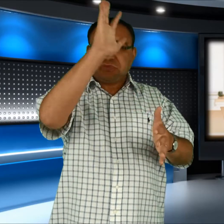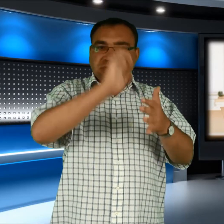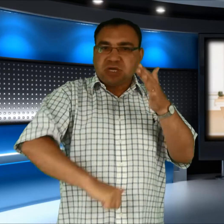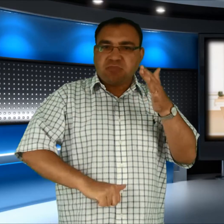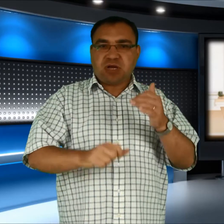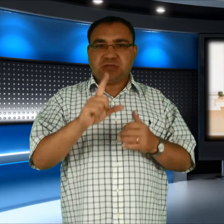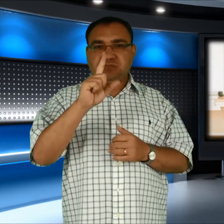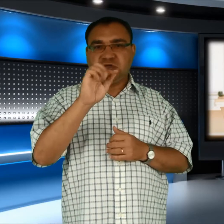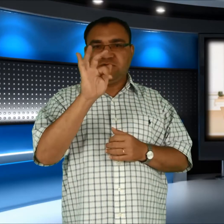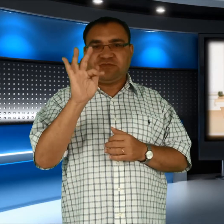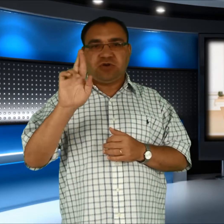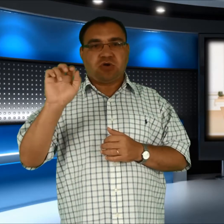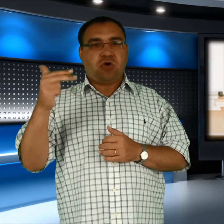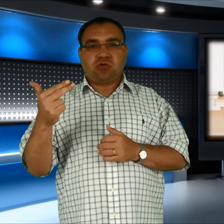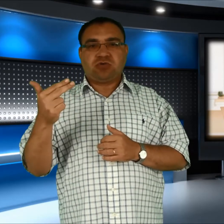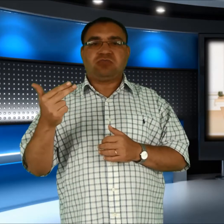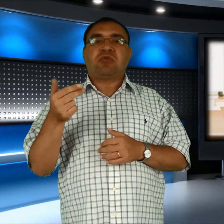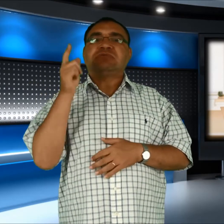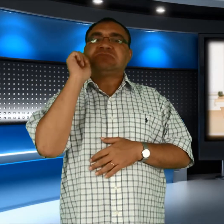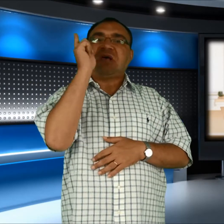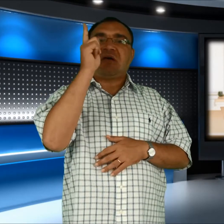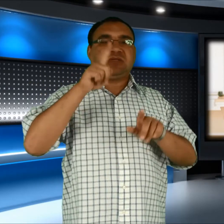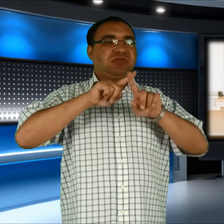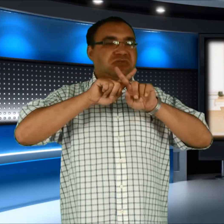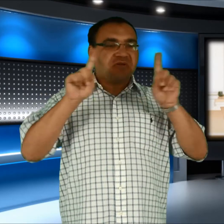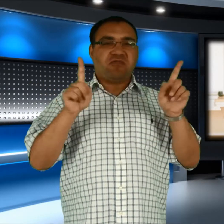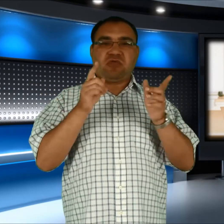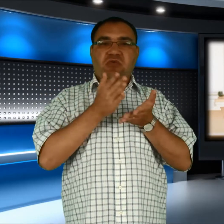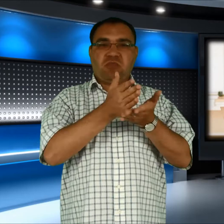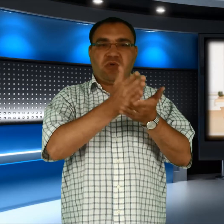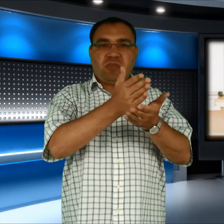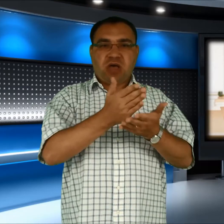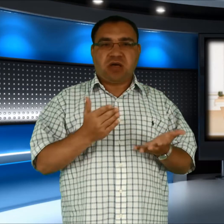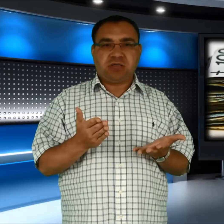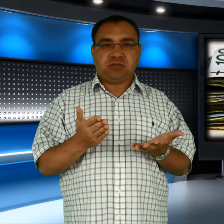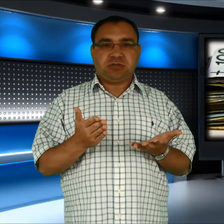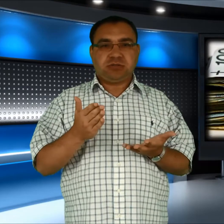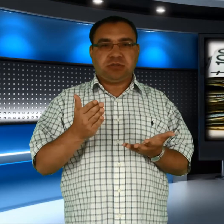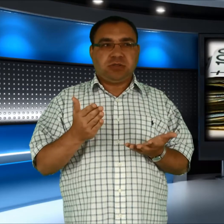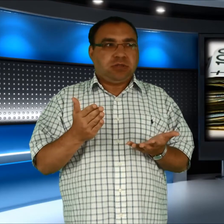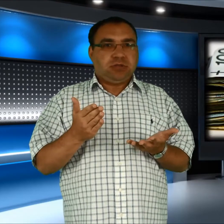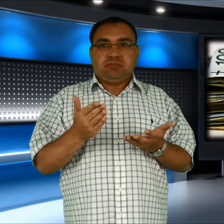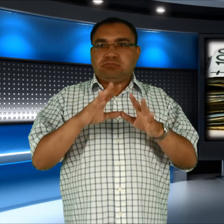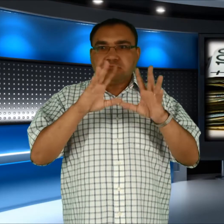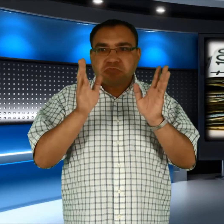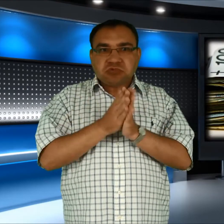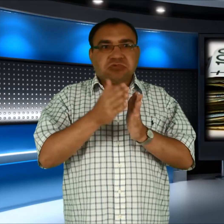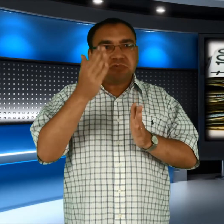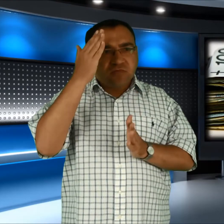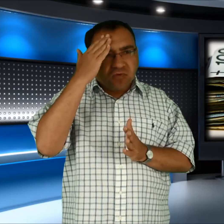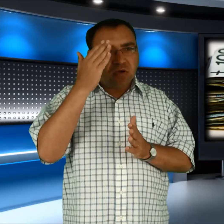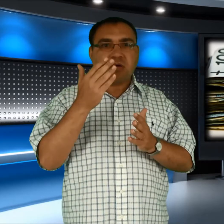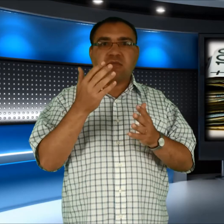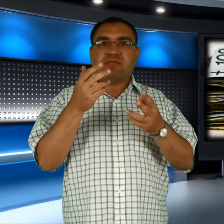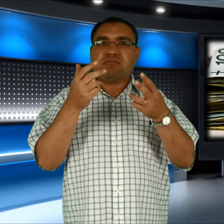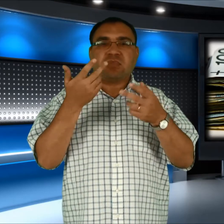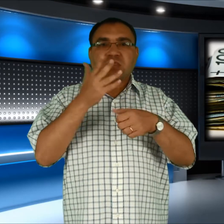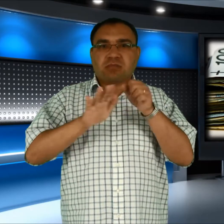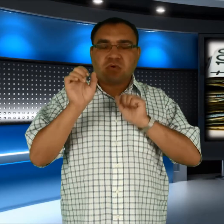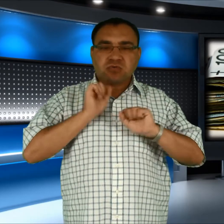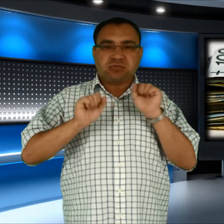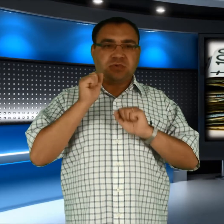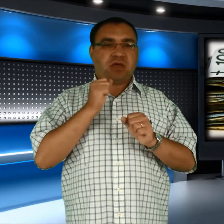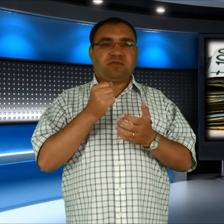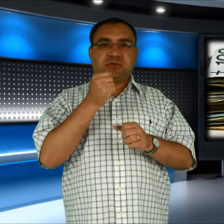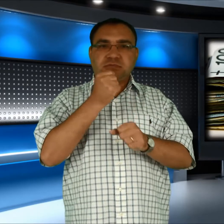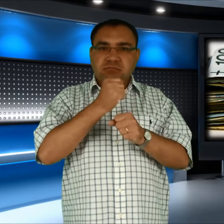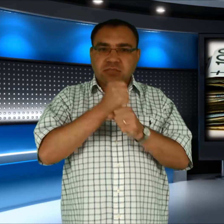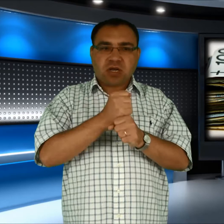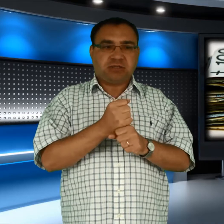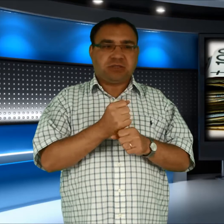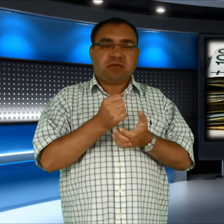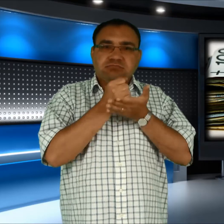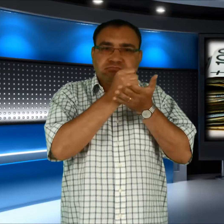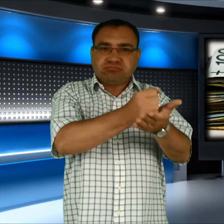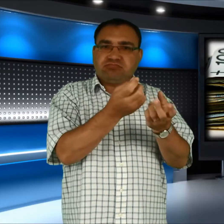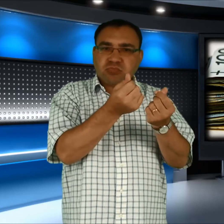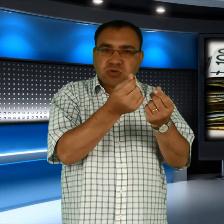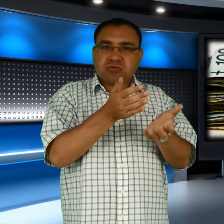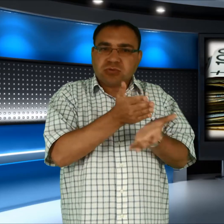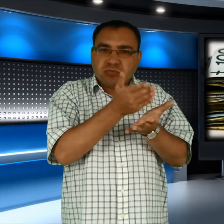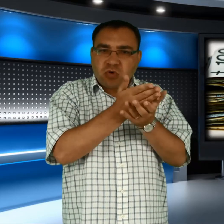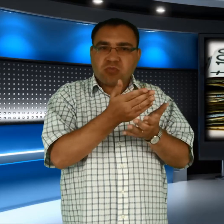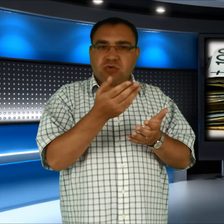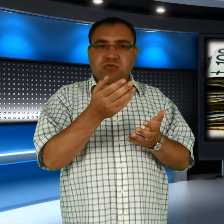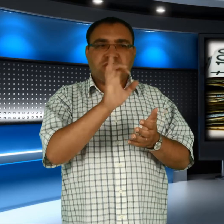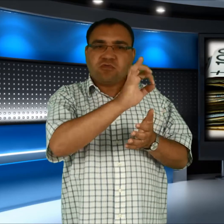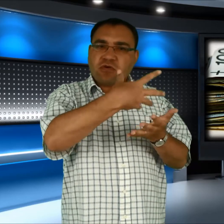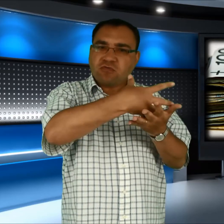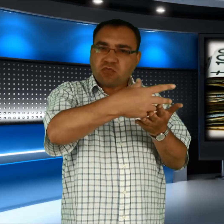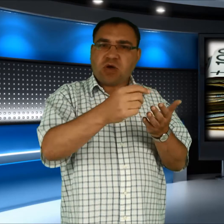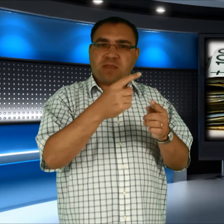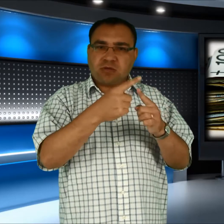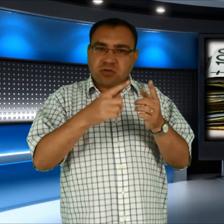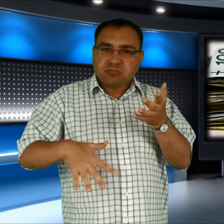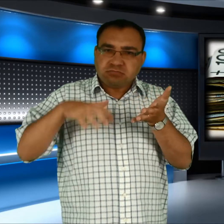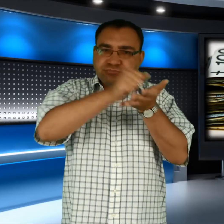UE planowała ograniczenia w pomocy publicznej, w tym dofinansowania do wynagrodzeń osób niepełnosprawnych